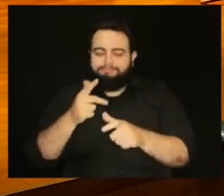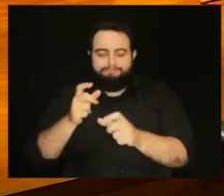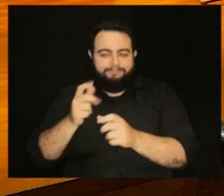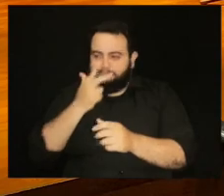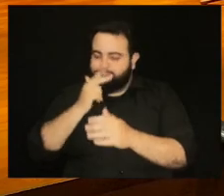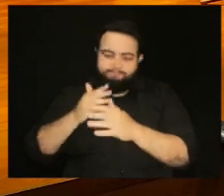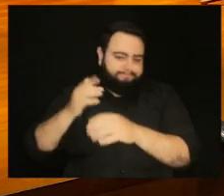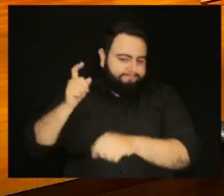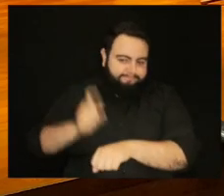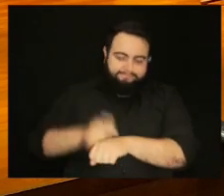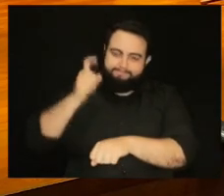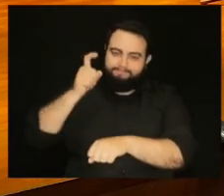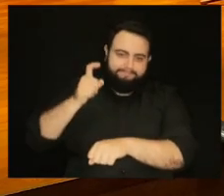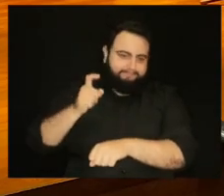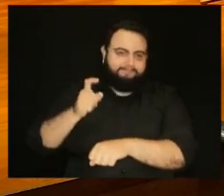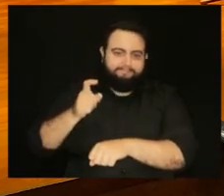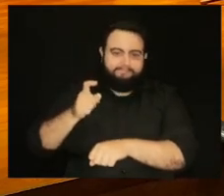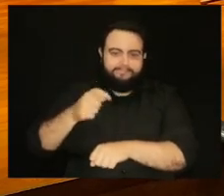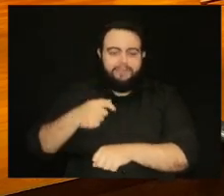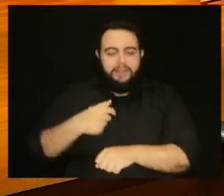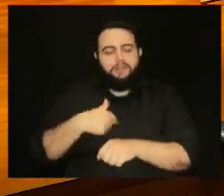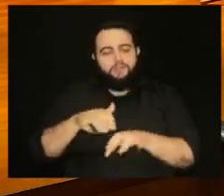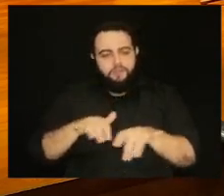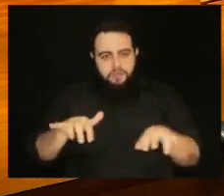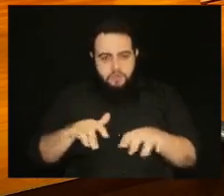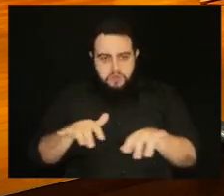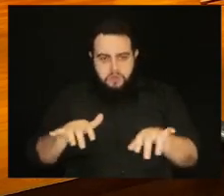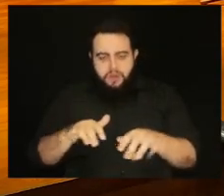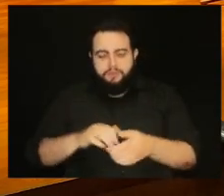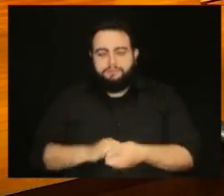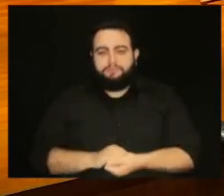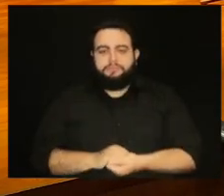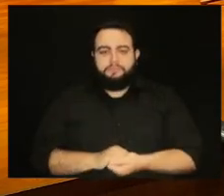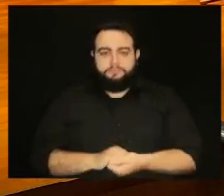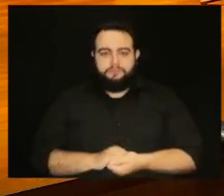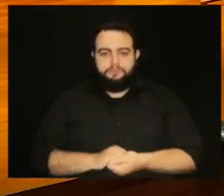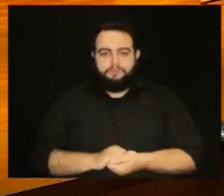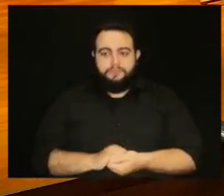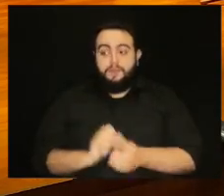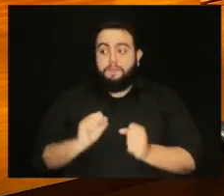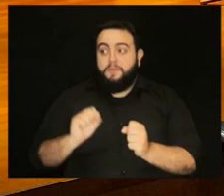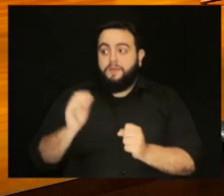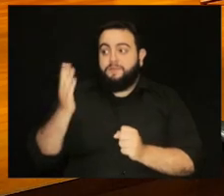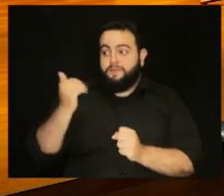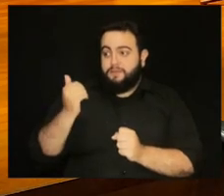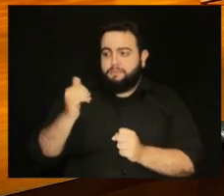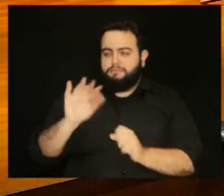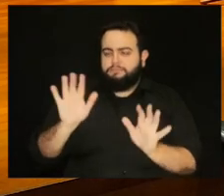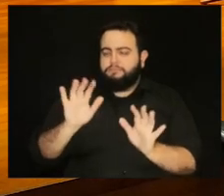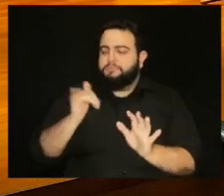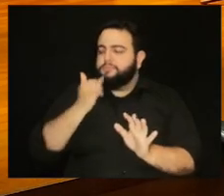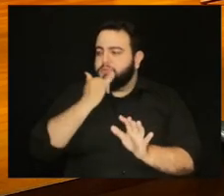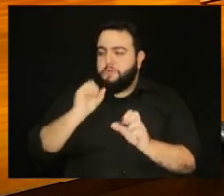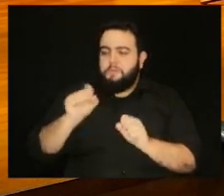trechinho da Celina e Geovanni pode vir. Não, pode esperar, deixa eu